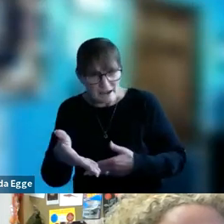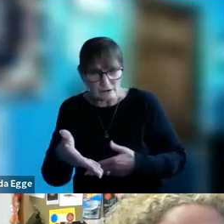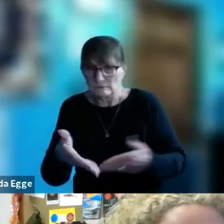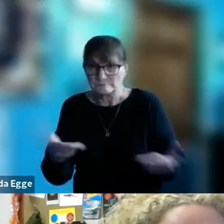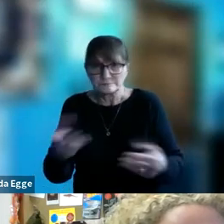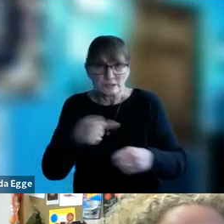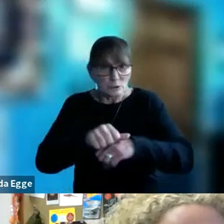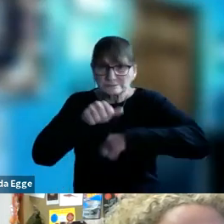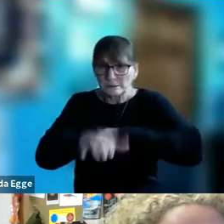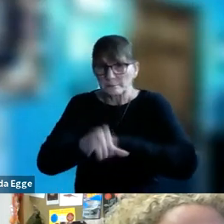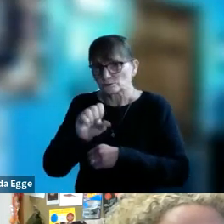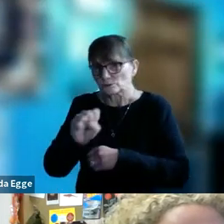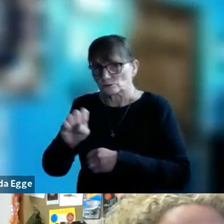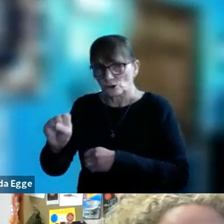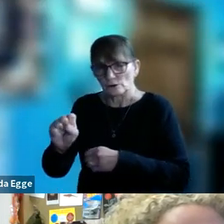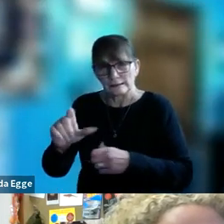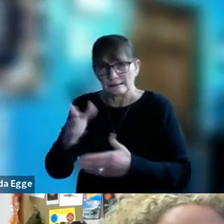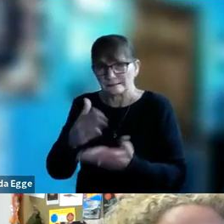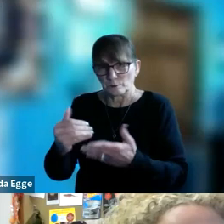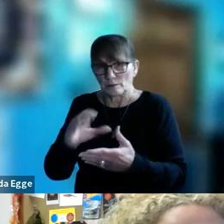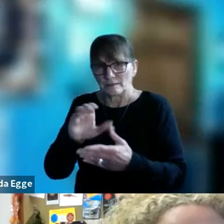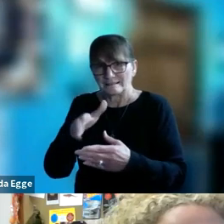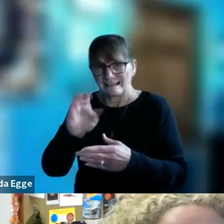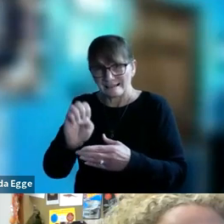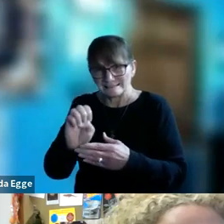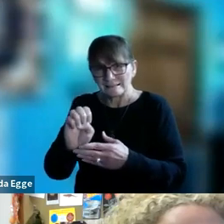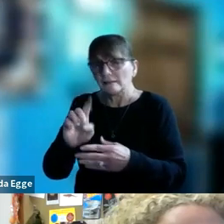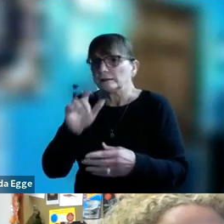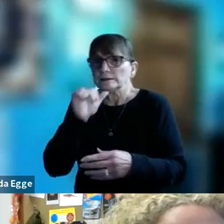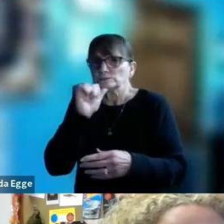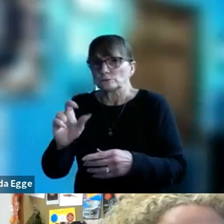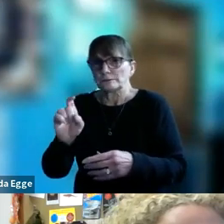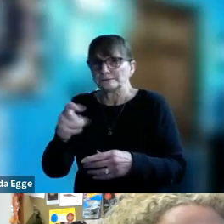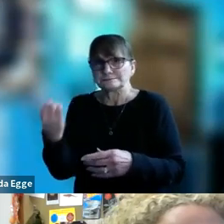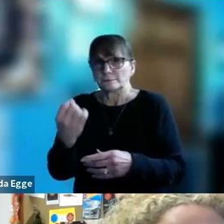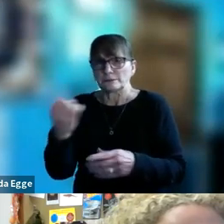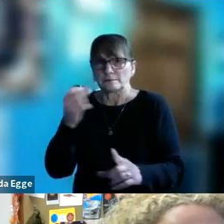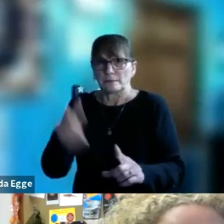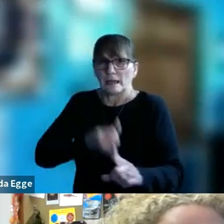a la seguridad social, es parte del caso, pero no debería ser algo que afecte en la decisión.